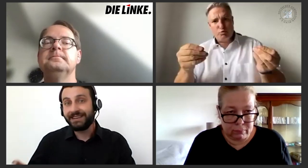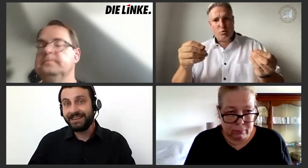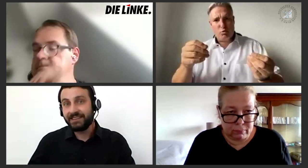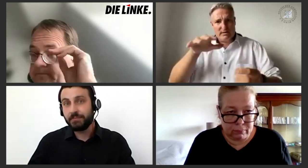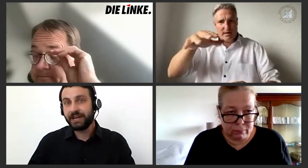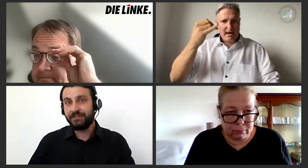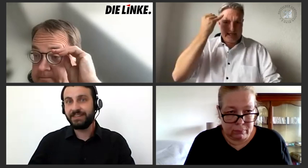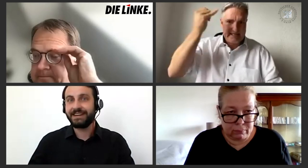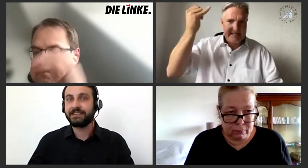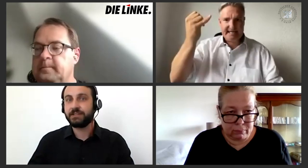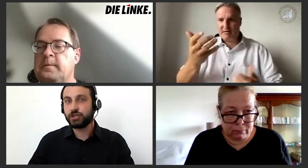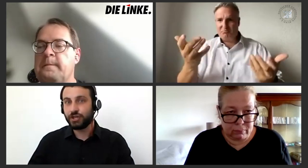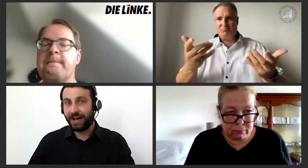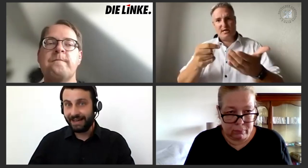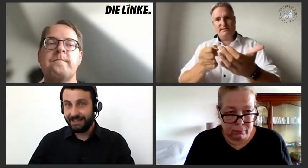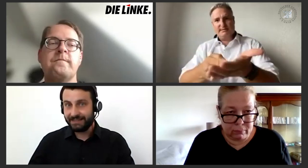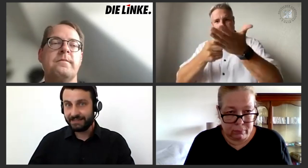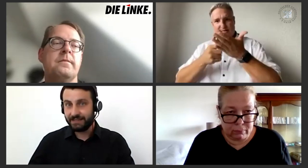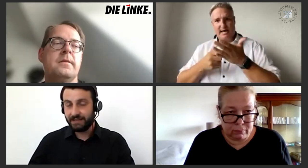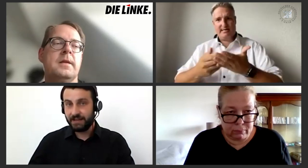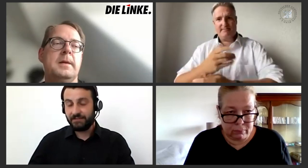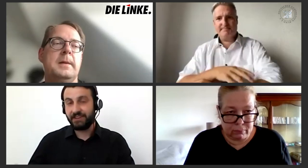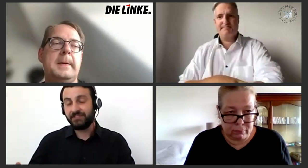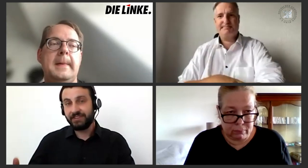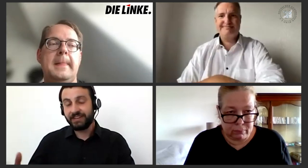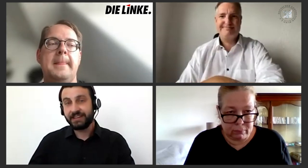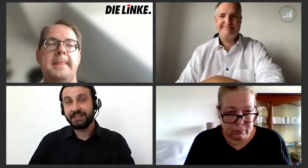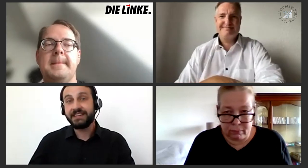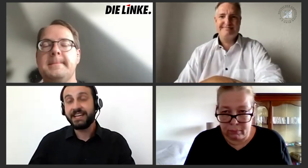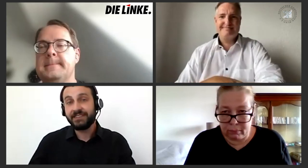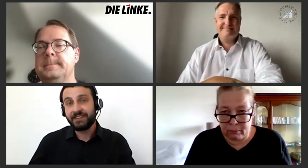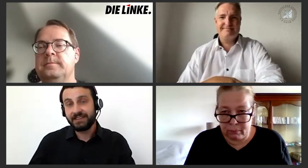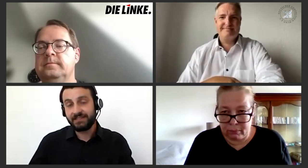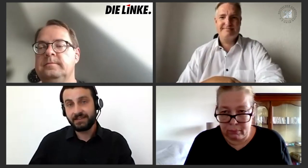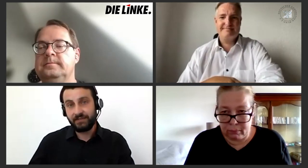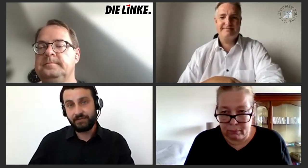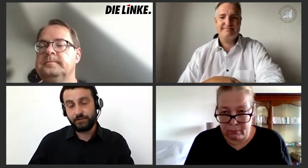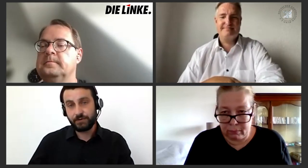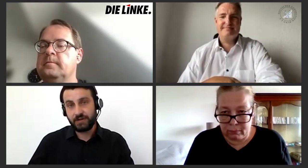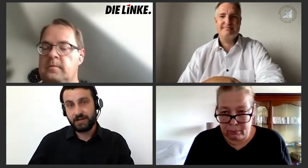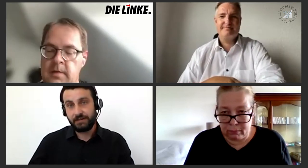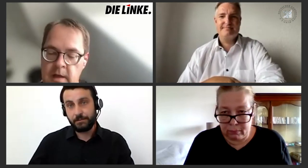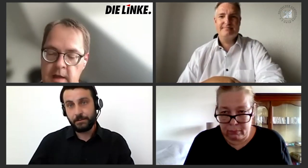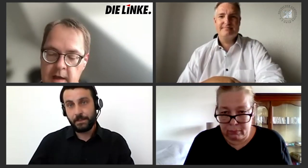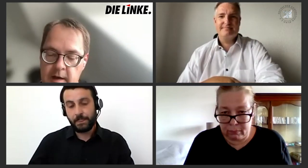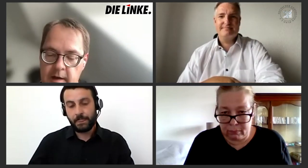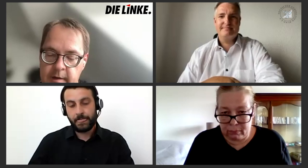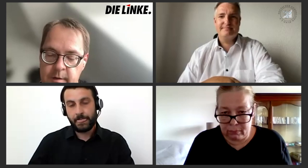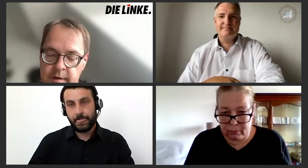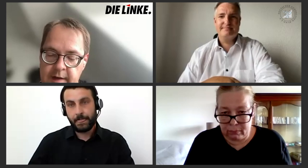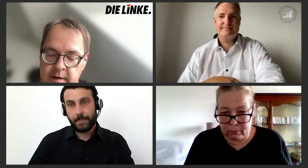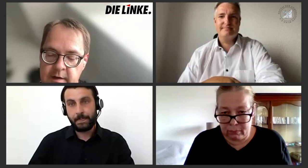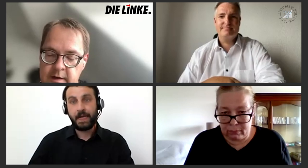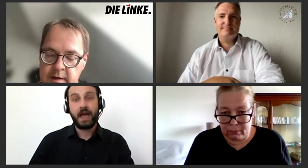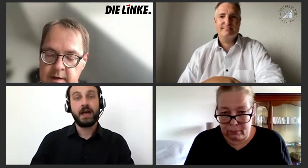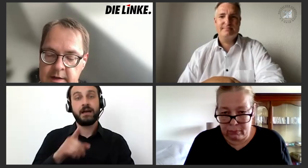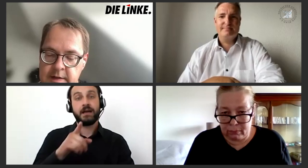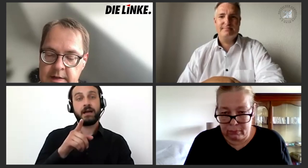ob man diese Begrifflichkeit streicht? Was ist Ihre Idee? Was hätten Sie da für Vorschläge?